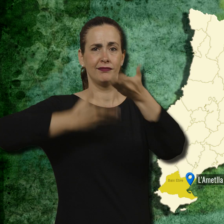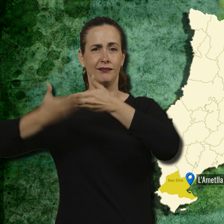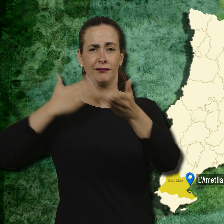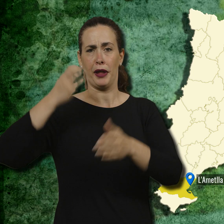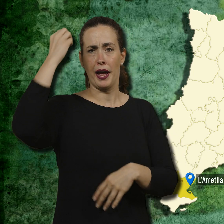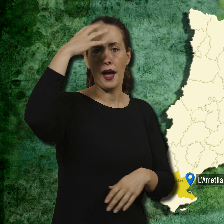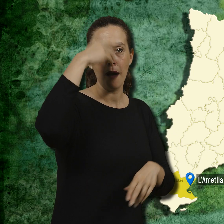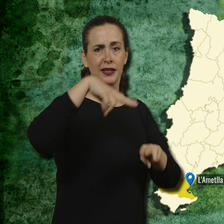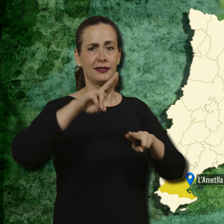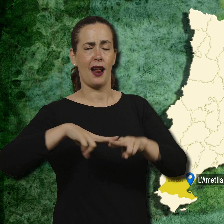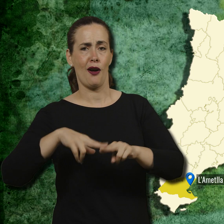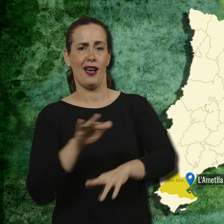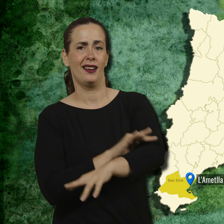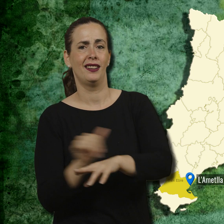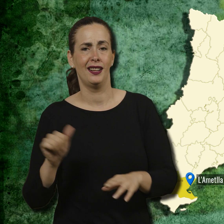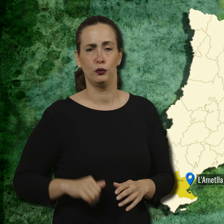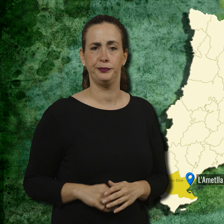amb Cambrils, Tarragona i Reus.